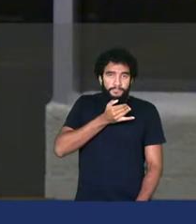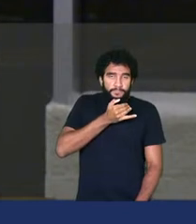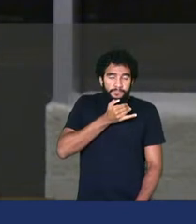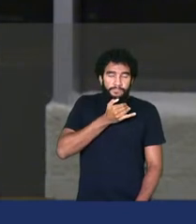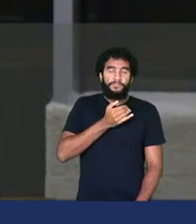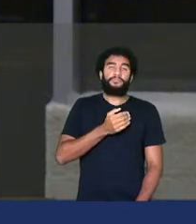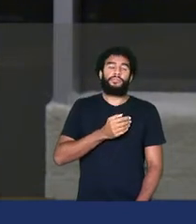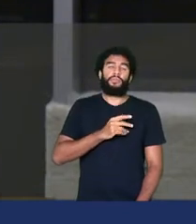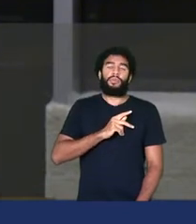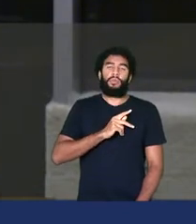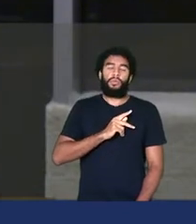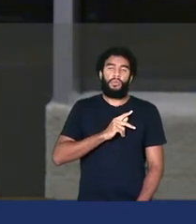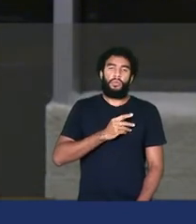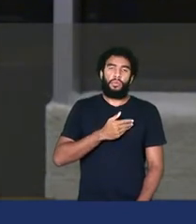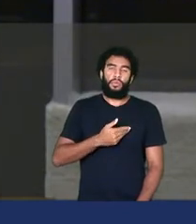DESENVOLVIMENTO DO NOSSO PAÍ